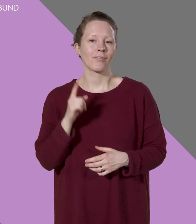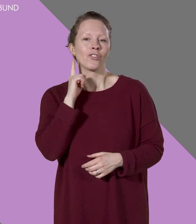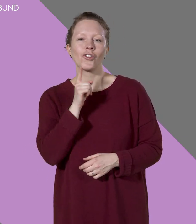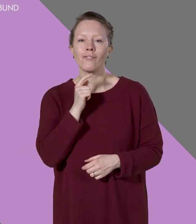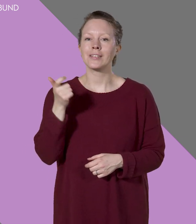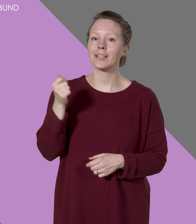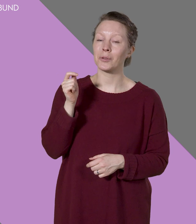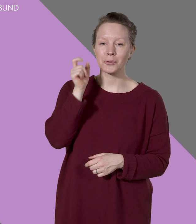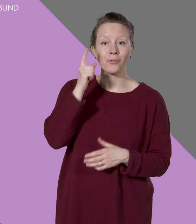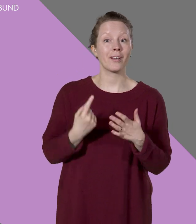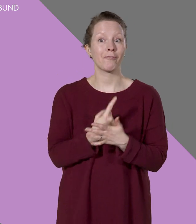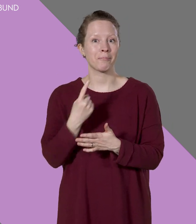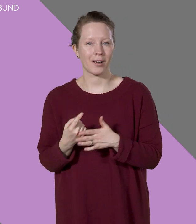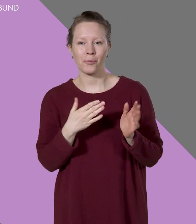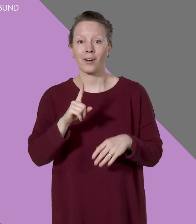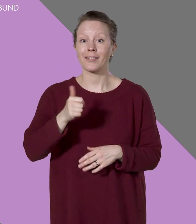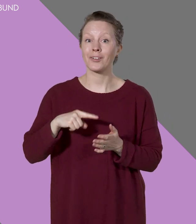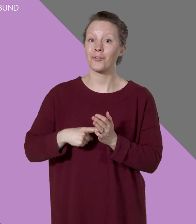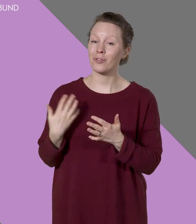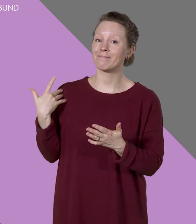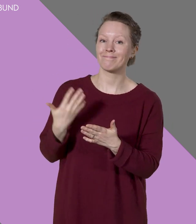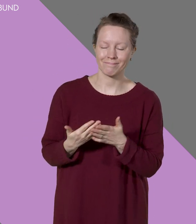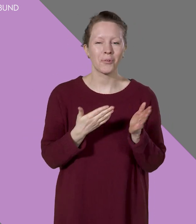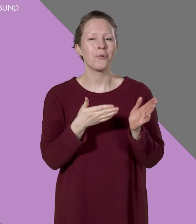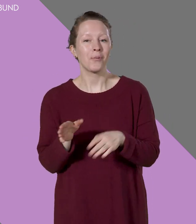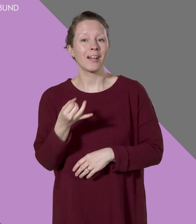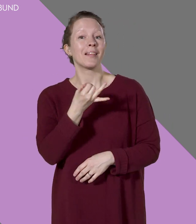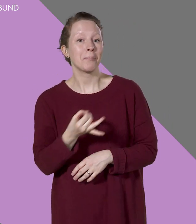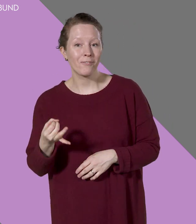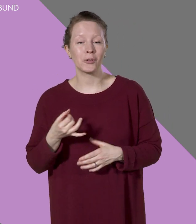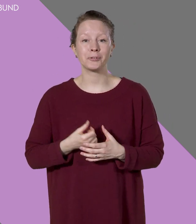Det i ordningen nittonde döva seniorers kulturevenemang ordnas i år i Tammerfors!